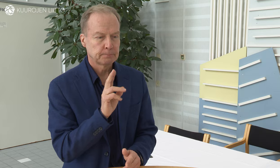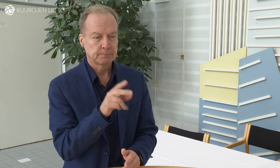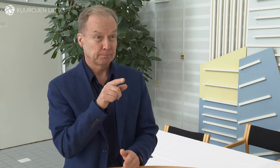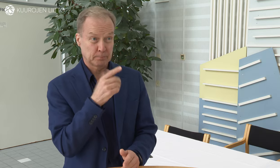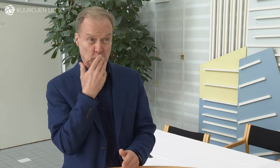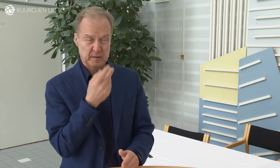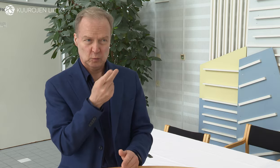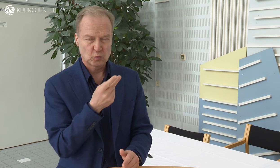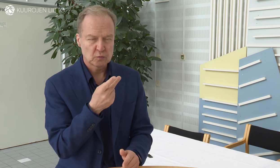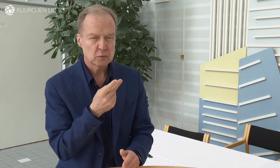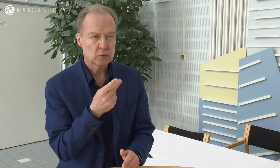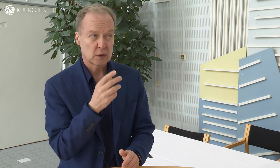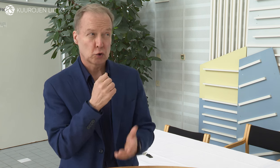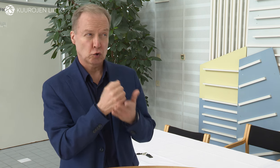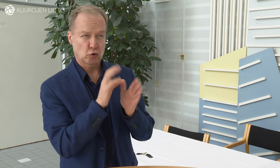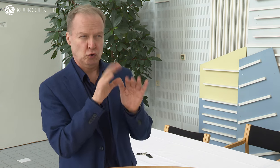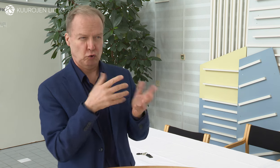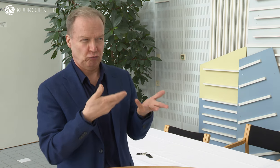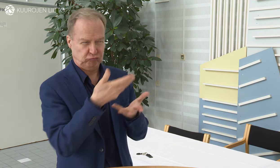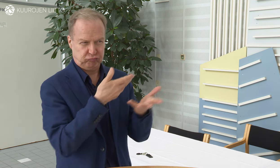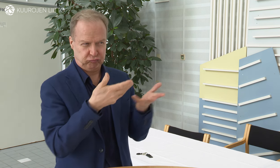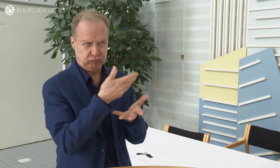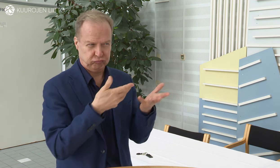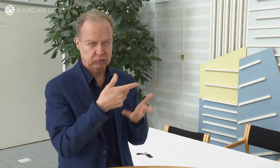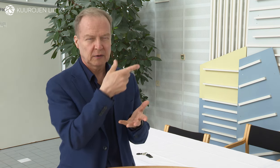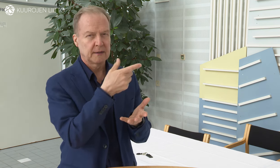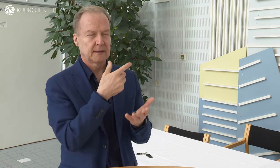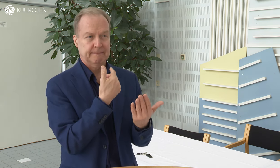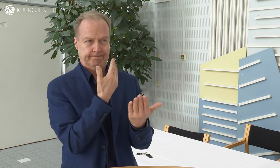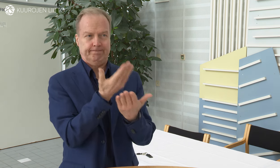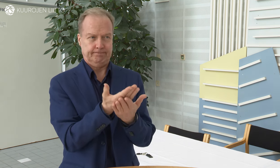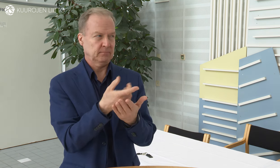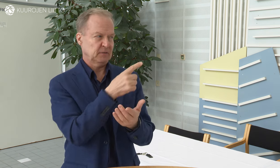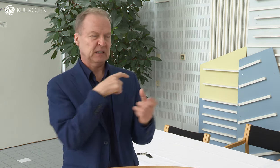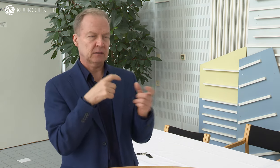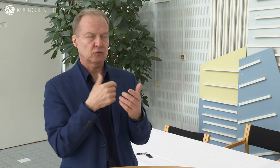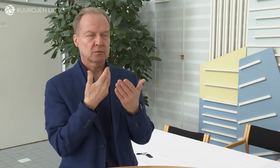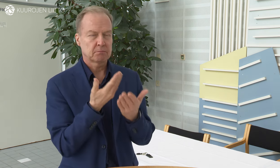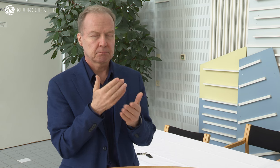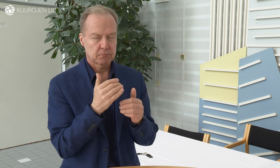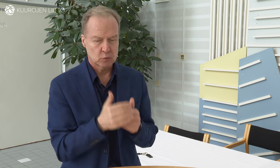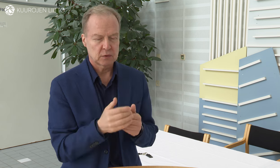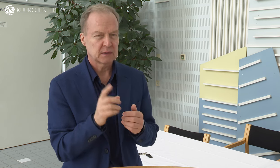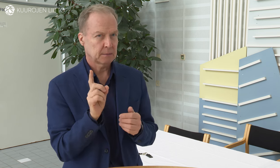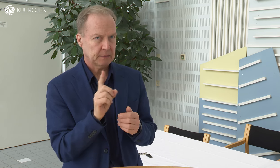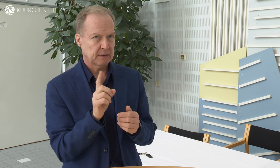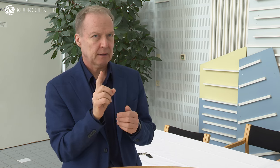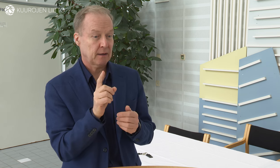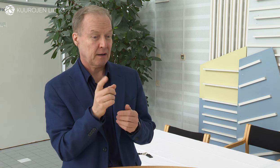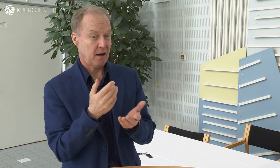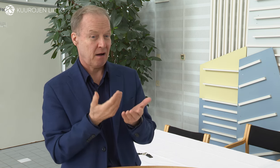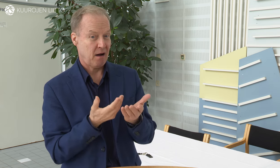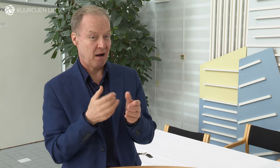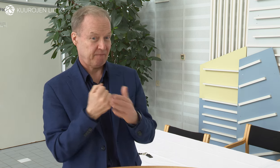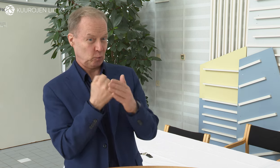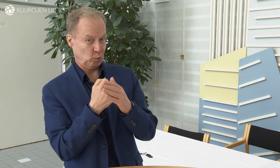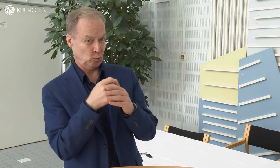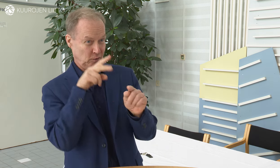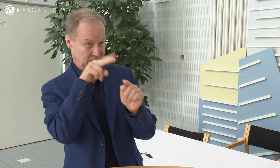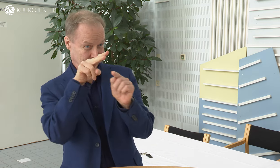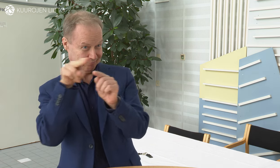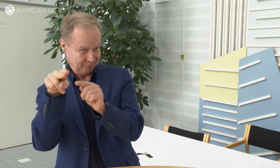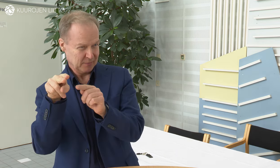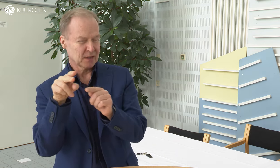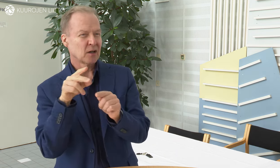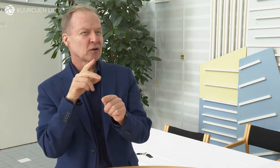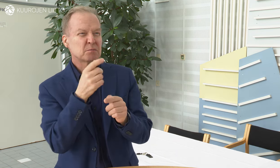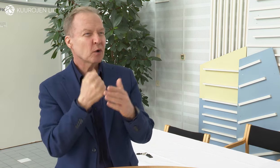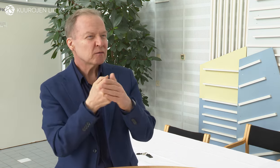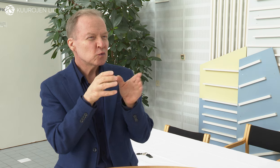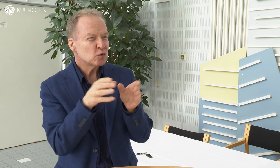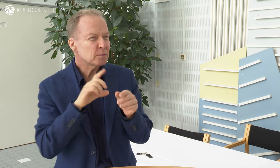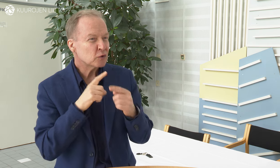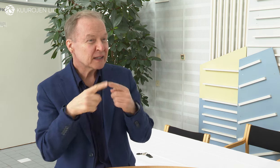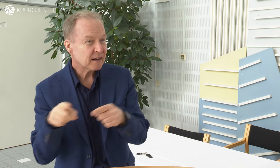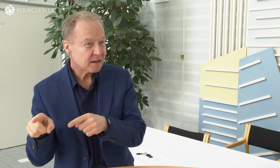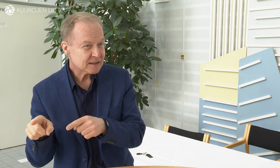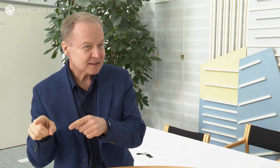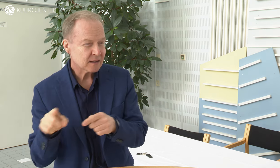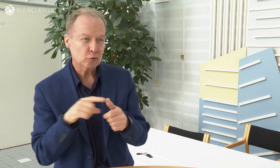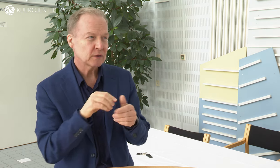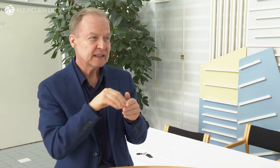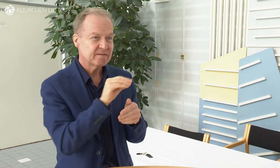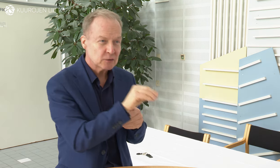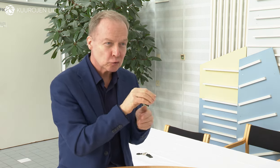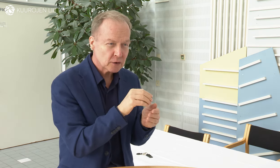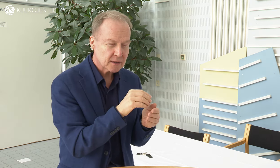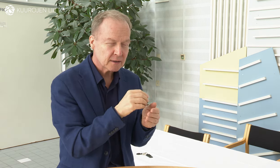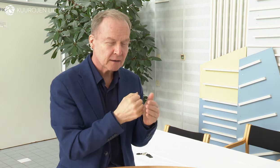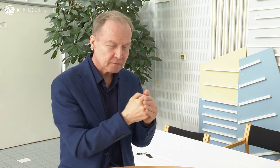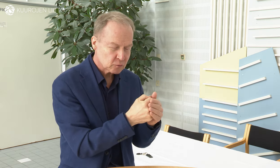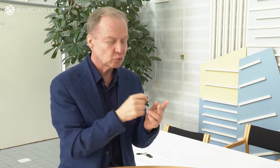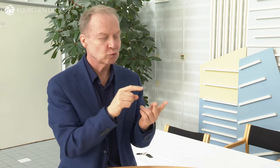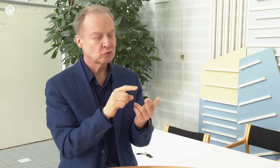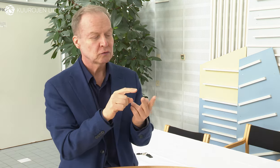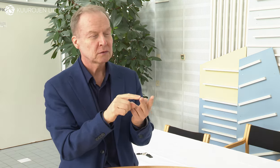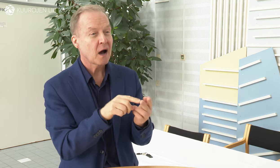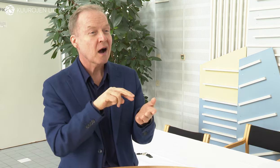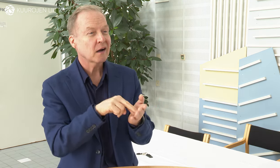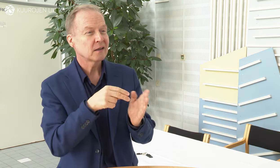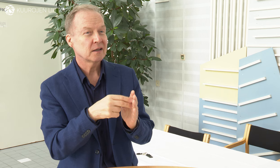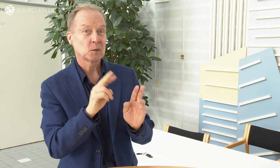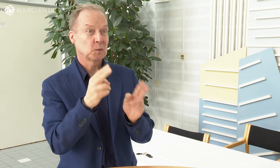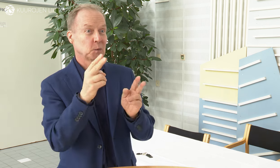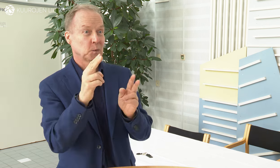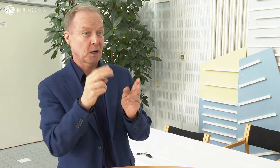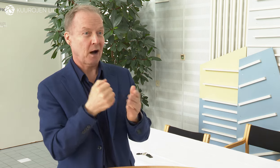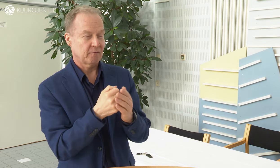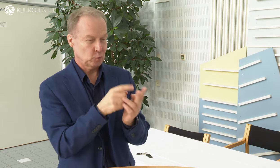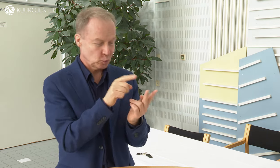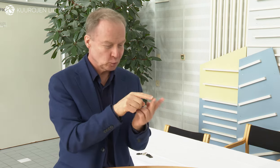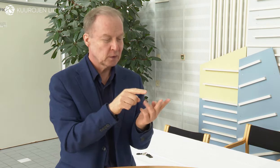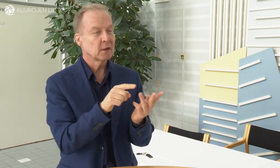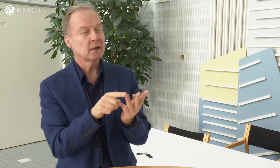Soste on esittänyt, että vähennykset kohdennettaisiin investointi- ja hankeavustuksiin -